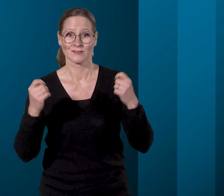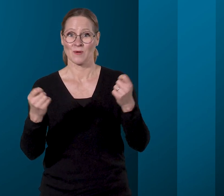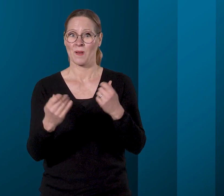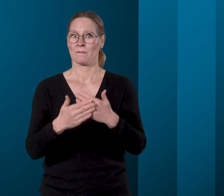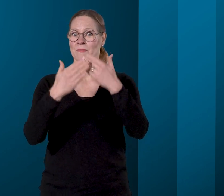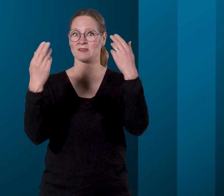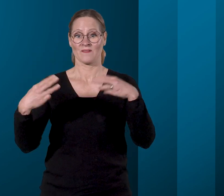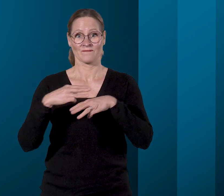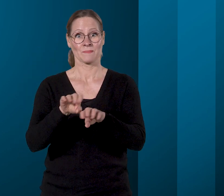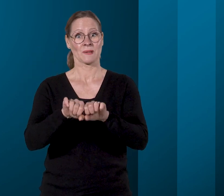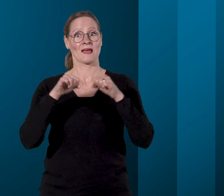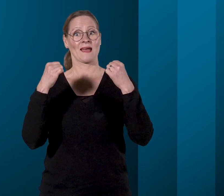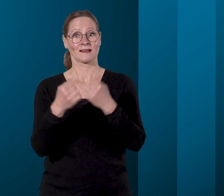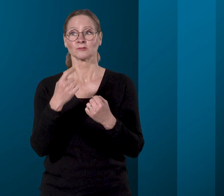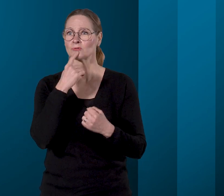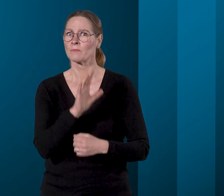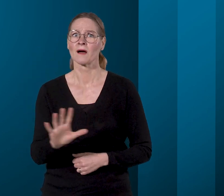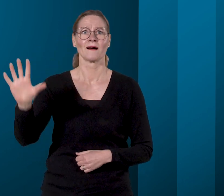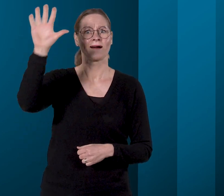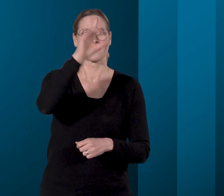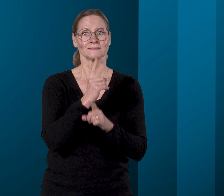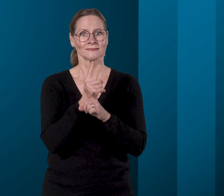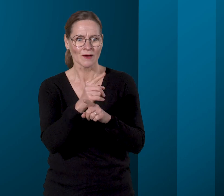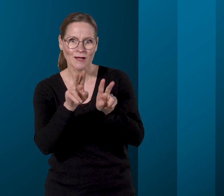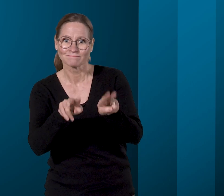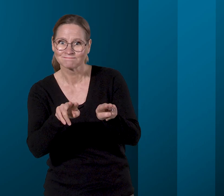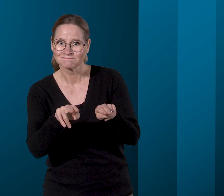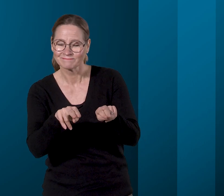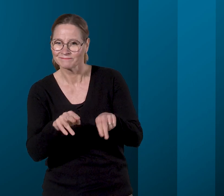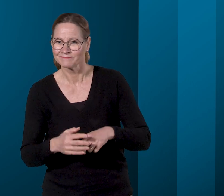ja juhlapäivän webinaaria seurattiin ympäri Suomea.